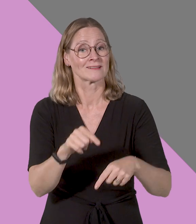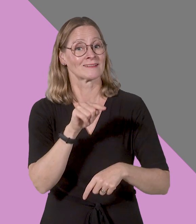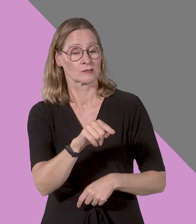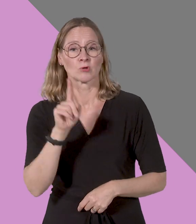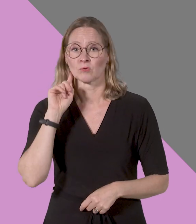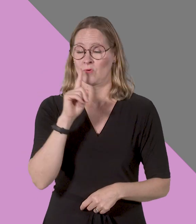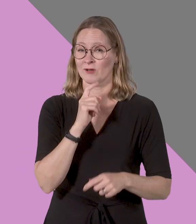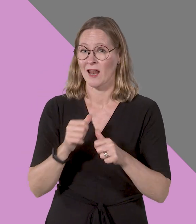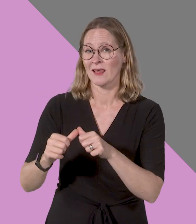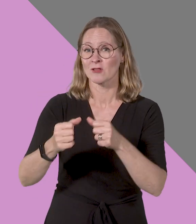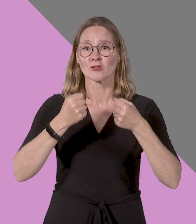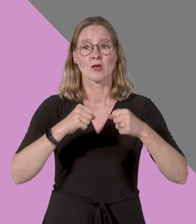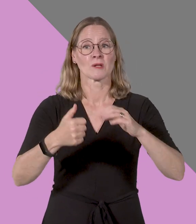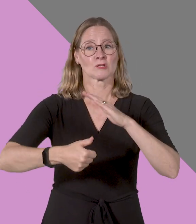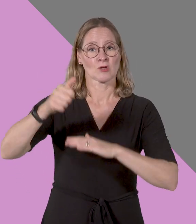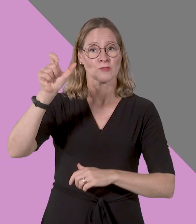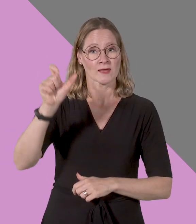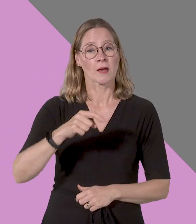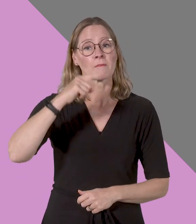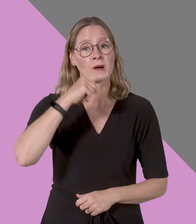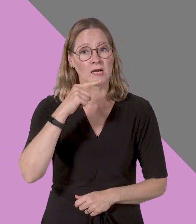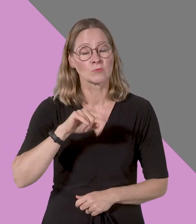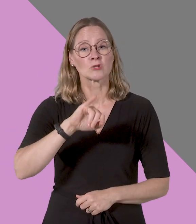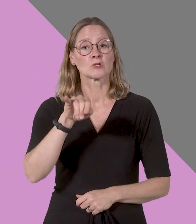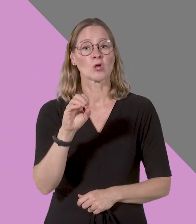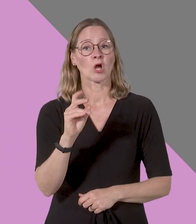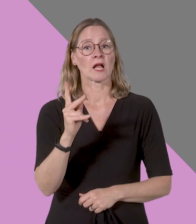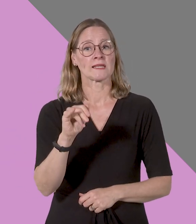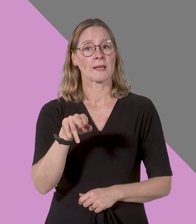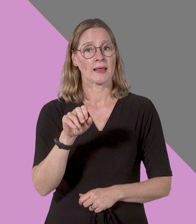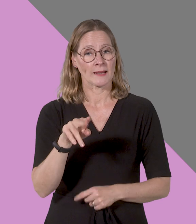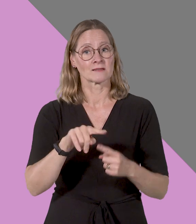jota kommentoimassa ovat Kuurojen Liiton toiminnanjohtaja Markku Jokinen -